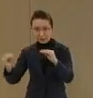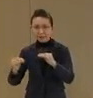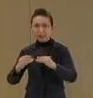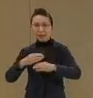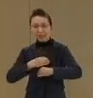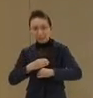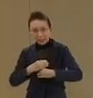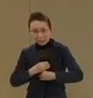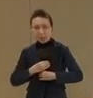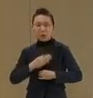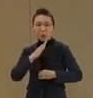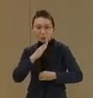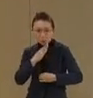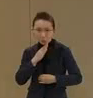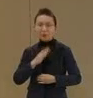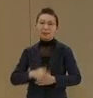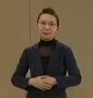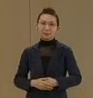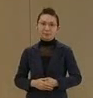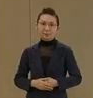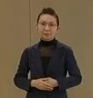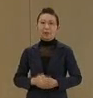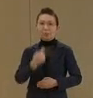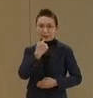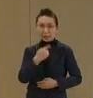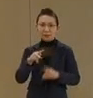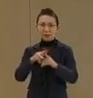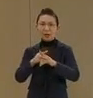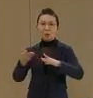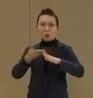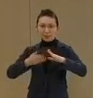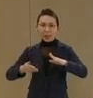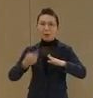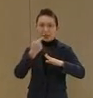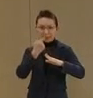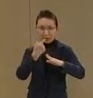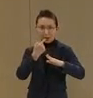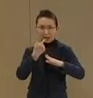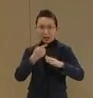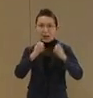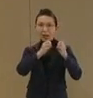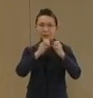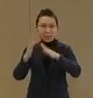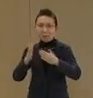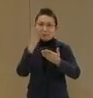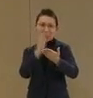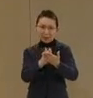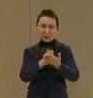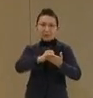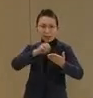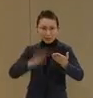私 小池あきらは 移転を白紙撤回し 今回も被害のなかった築地で